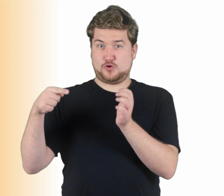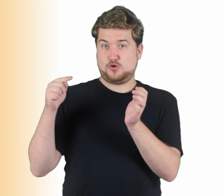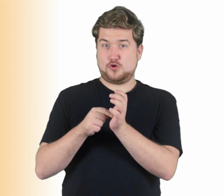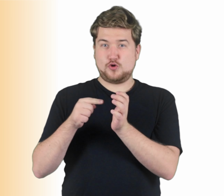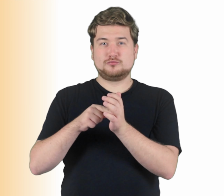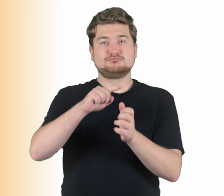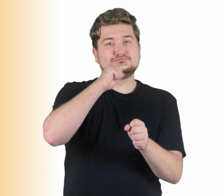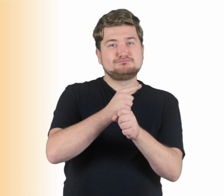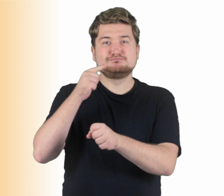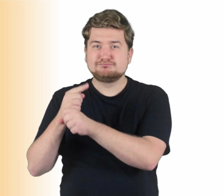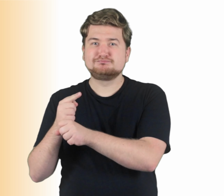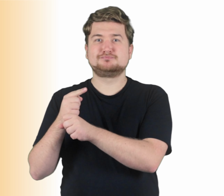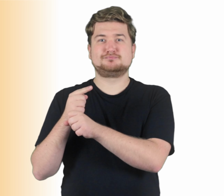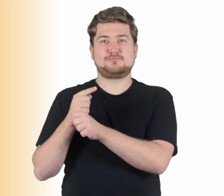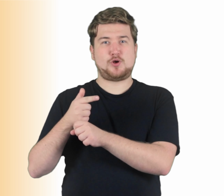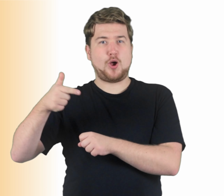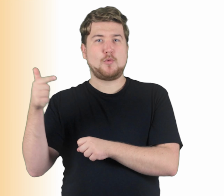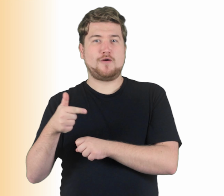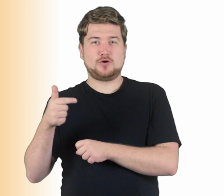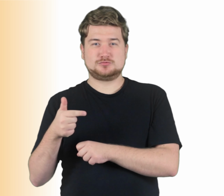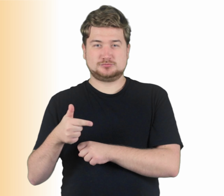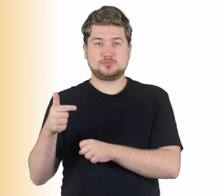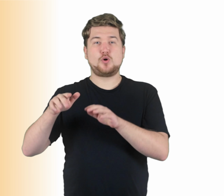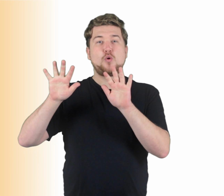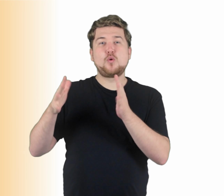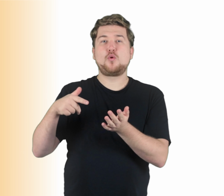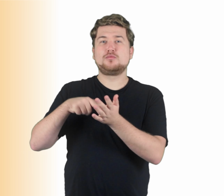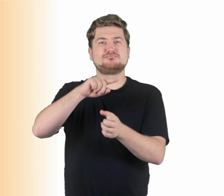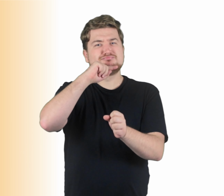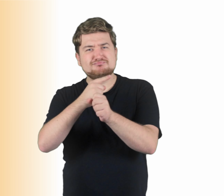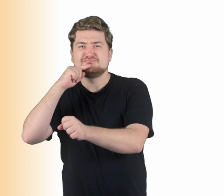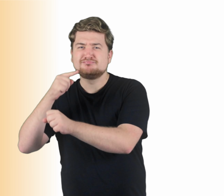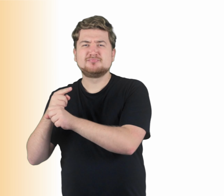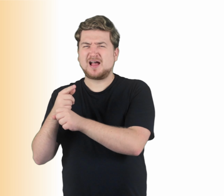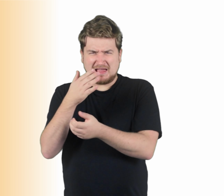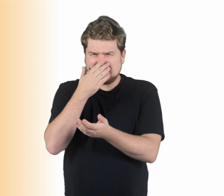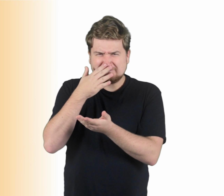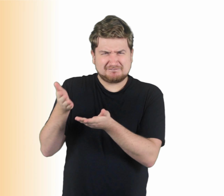Jest to podejmowanie zobowiązania, czyli podjęcia decyzji życiowych. Jakich?